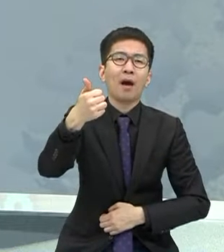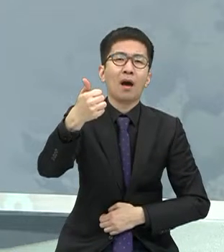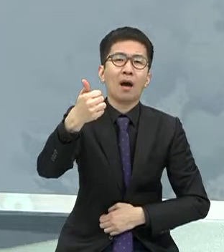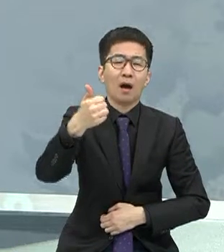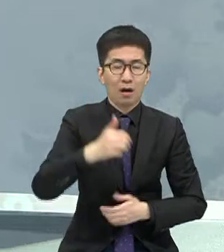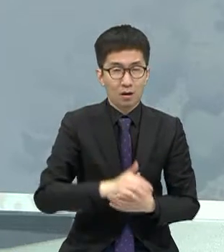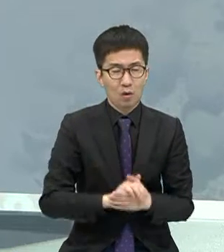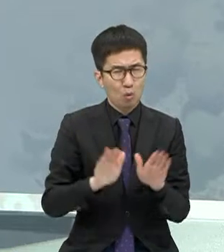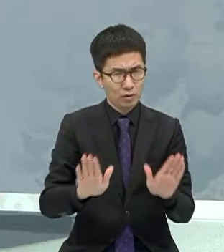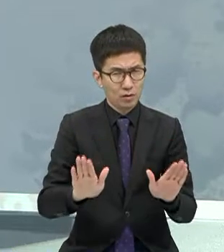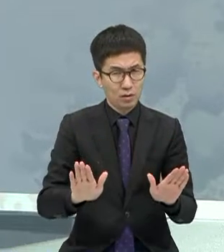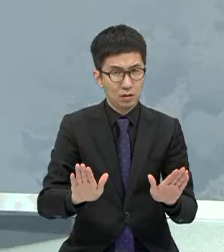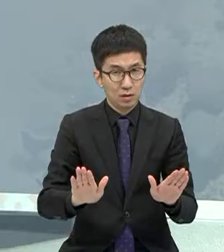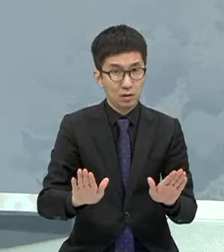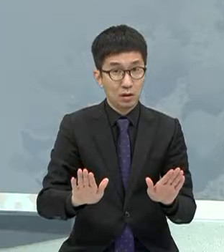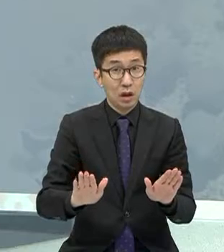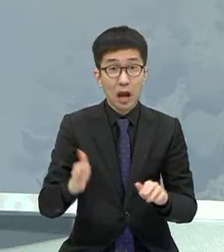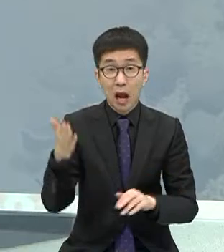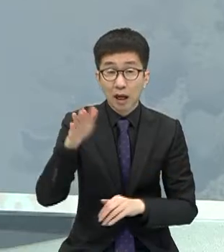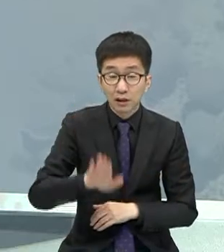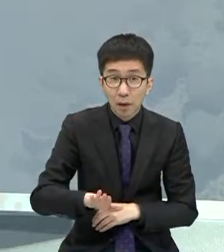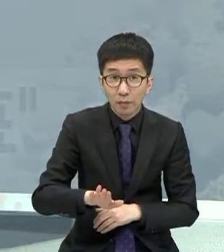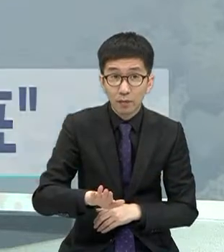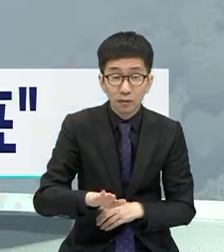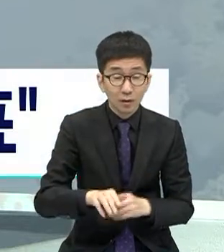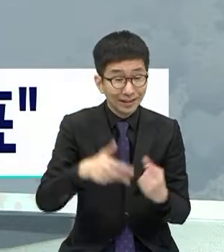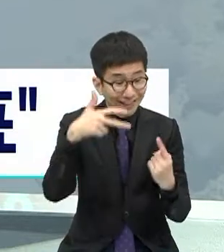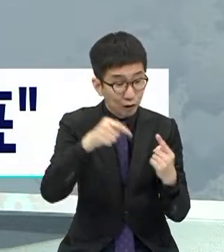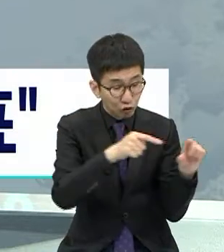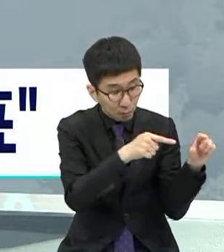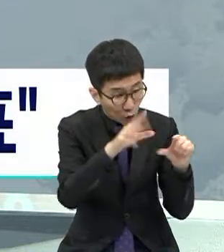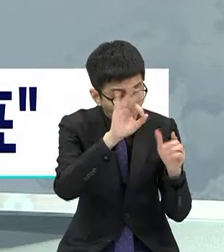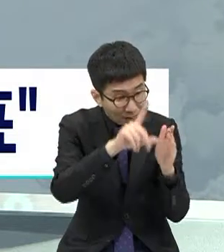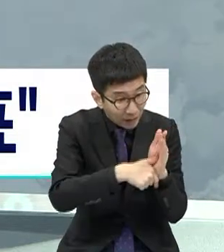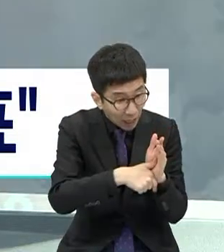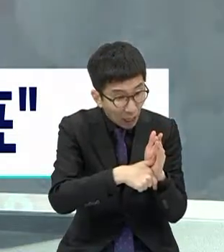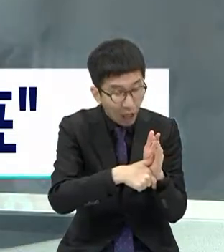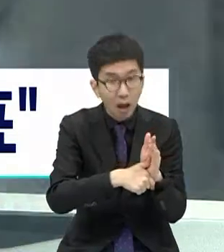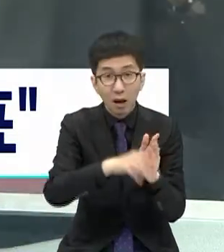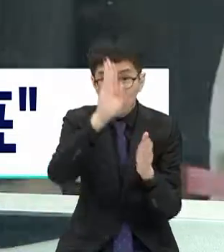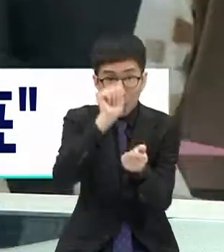그래도 일주일 단위로 보면 환자 숫자는 차츰 줄어드는 양상입니다.